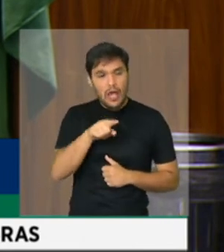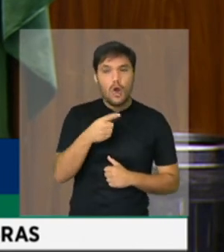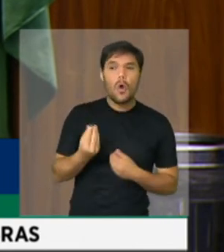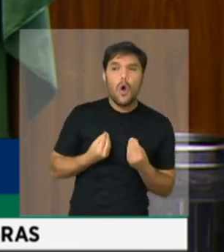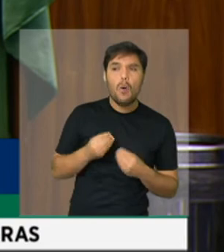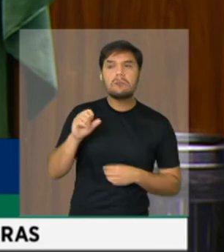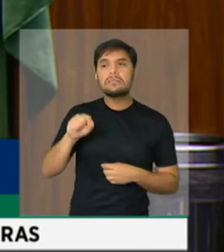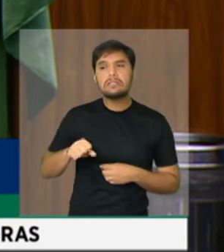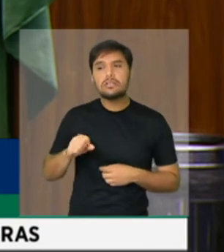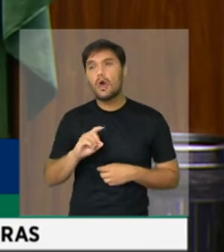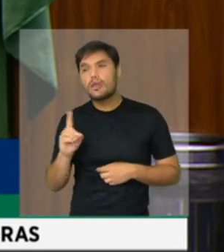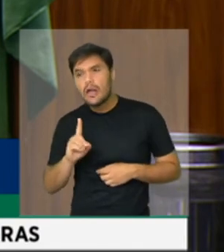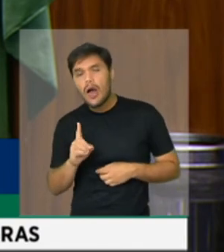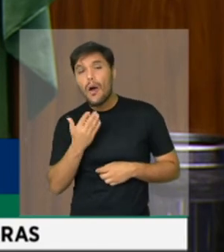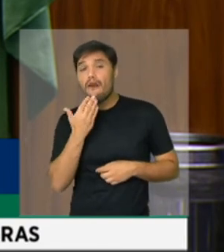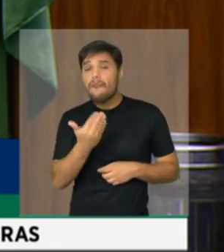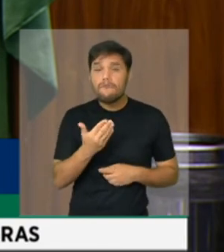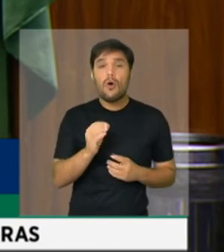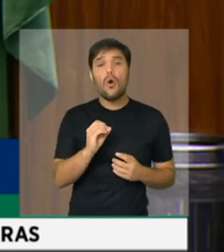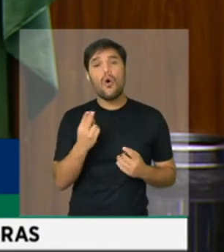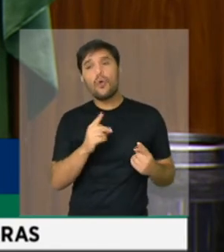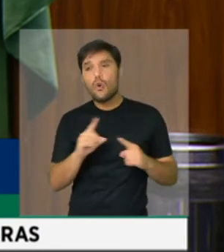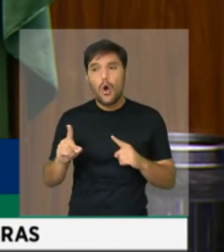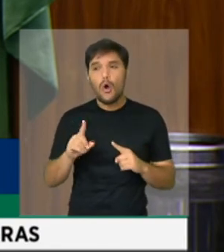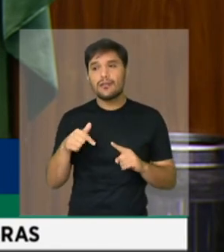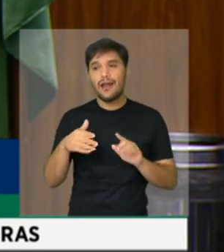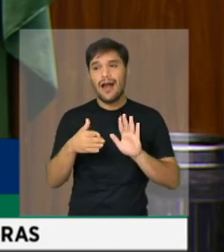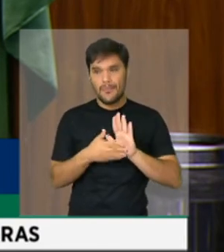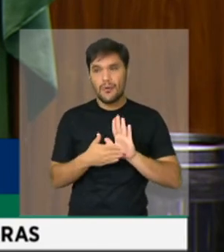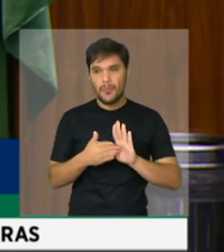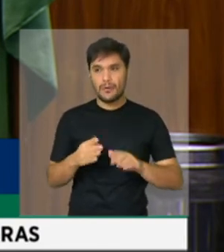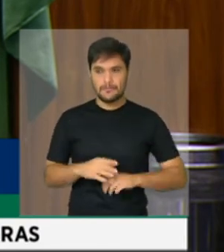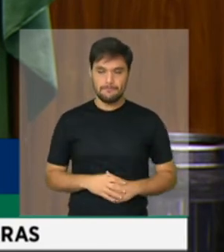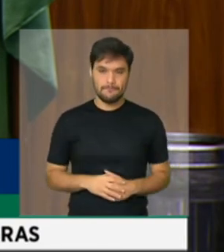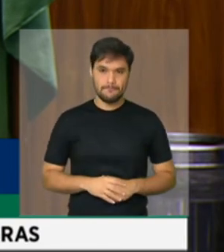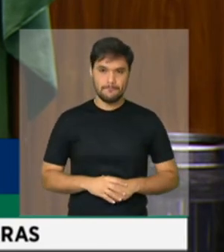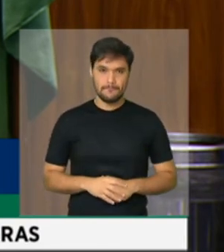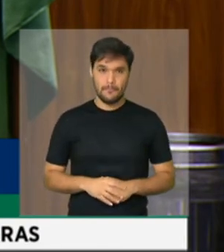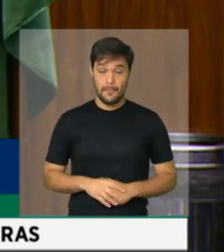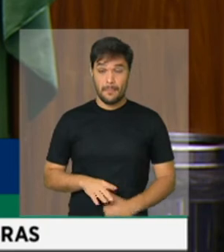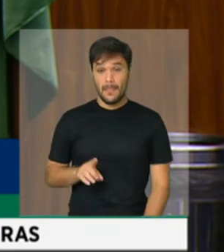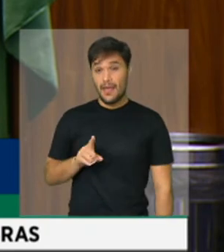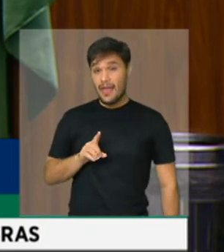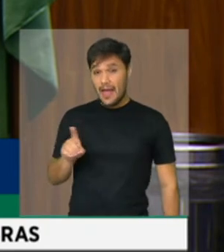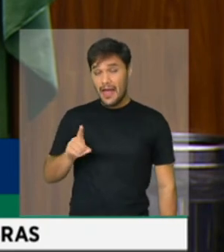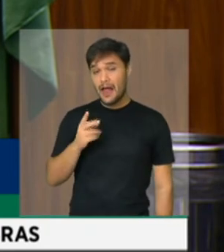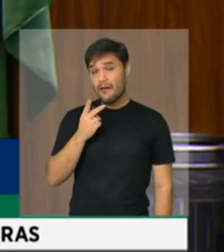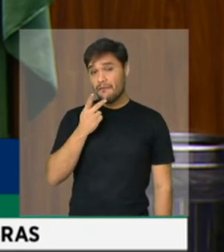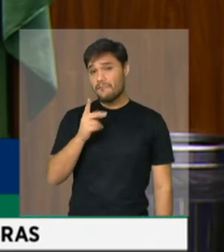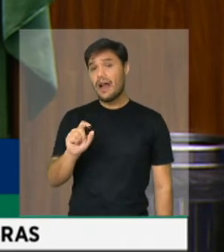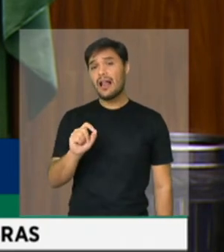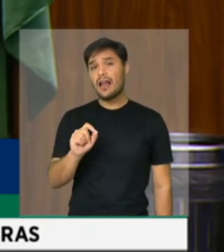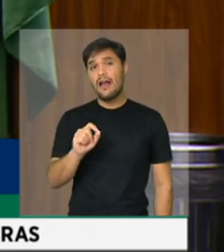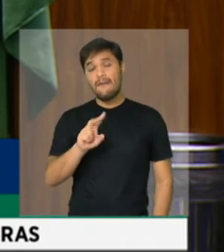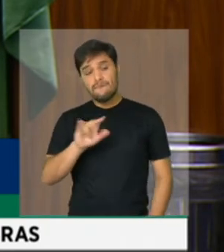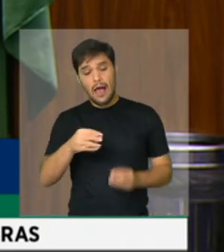DEPUTADO E DEPUTADA IRÁSE MANIFESTAR SOBRE ESSA VOTAÇÃ O. ELA DIZ RESPEITO